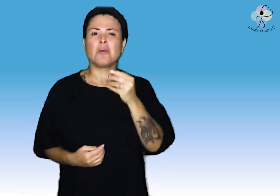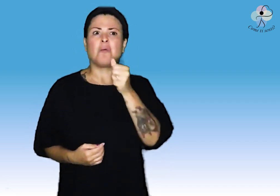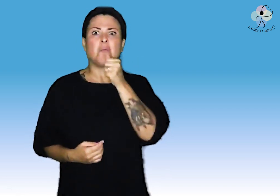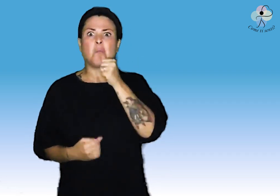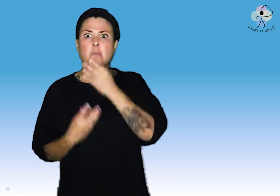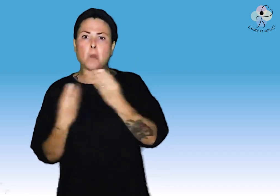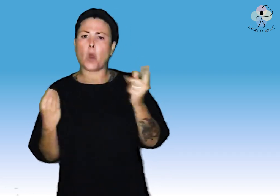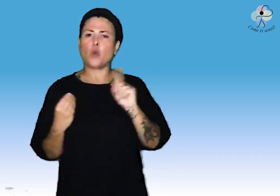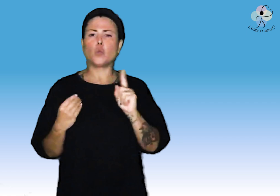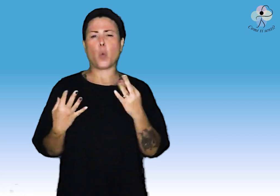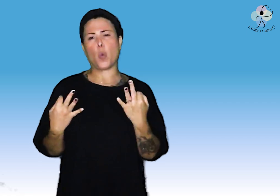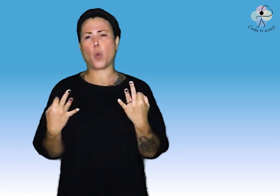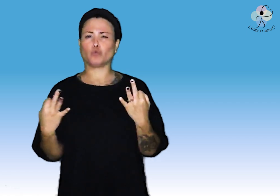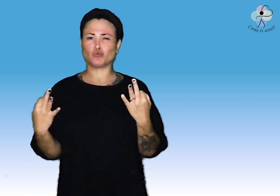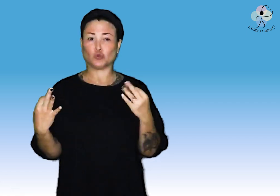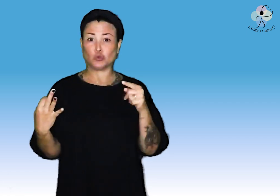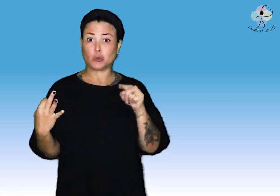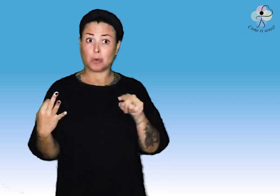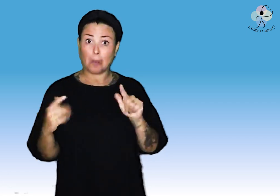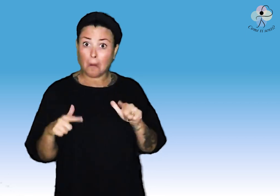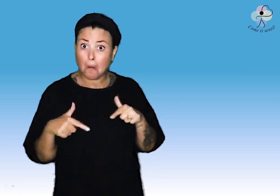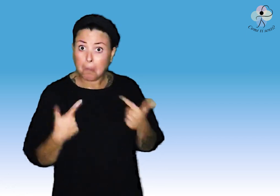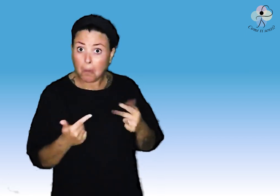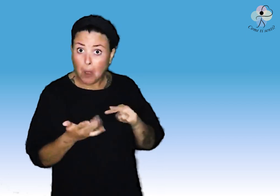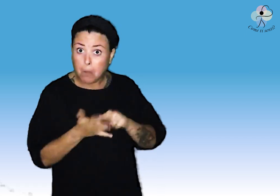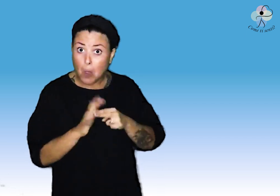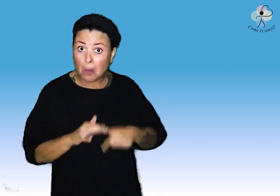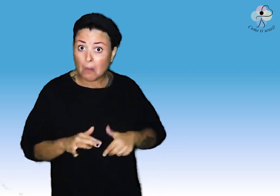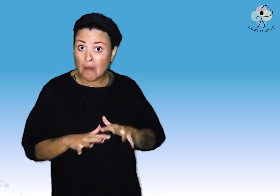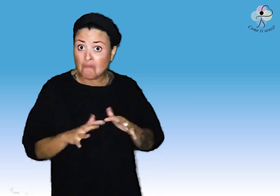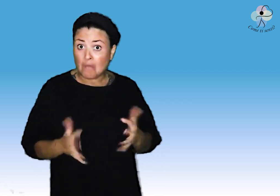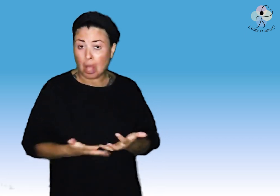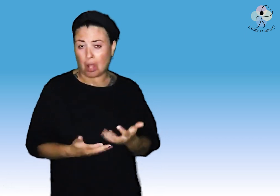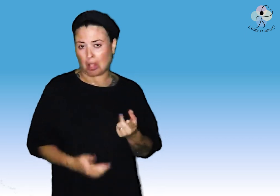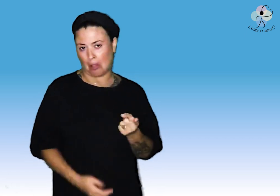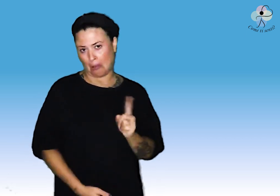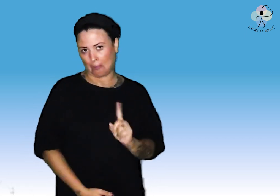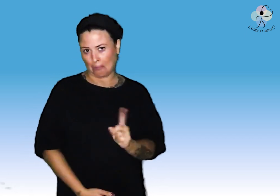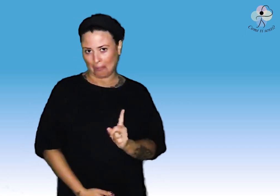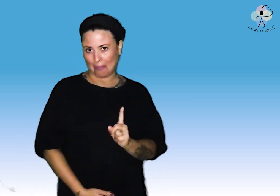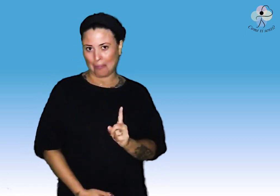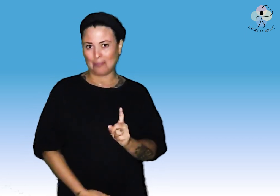in maniera saltuaria e moderata, non comporti problemi per il feto.